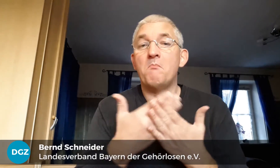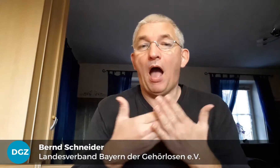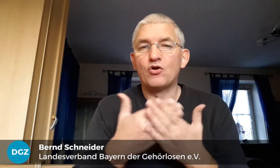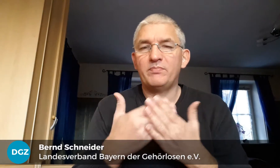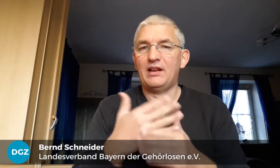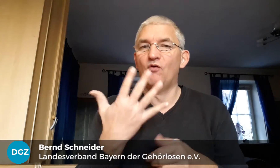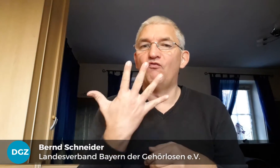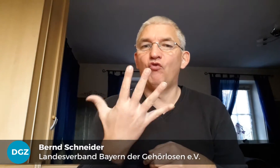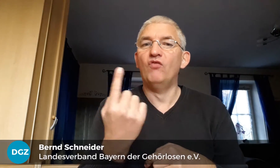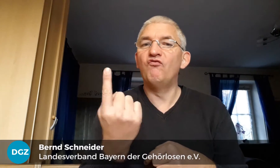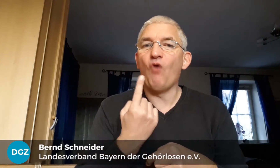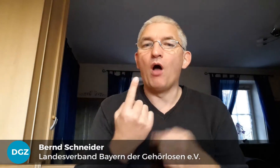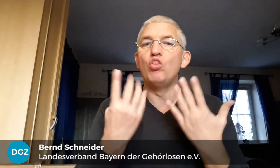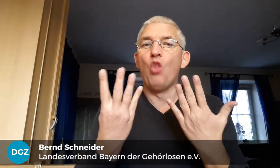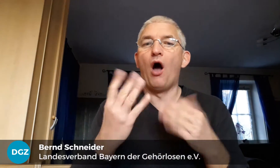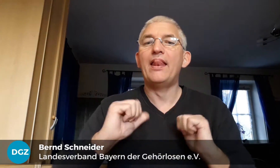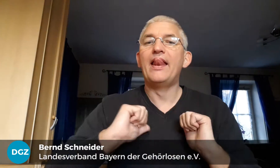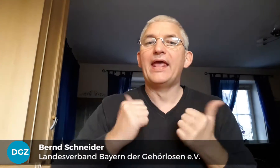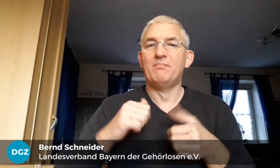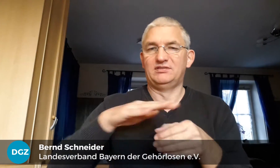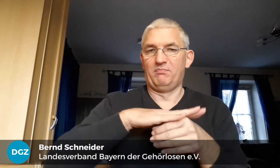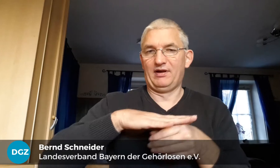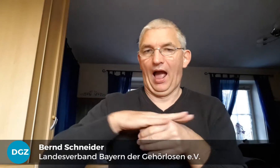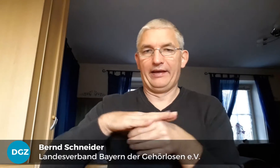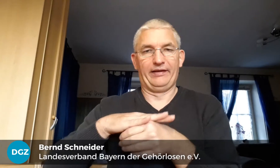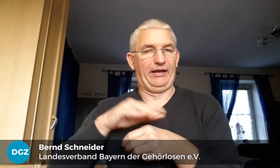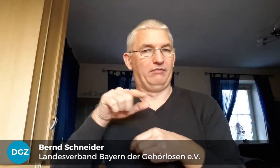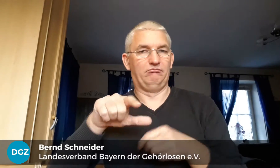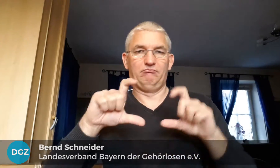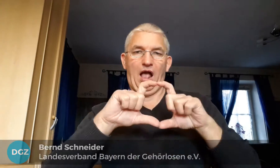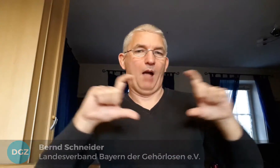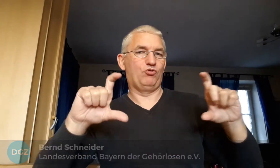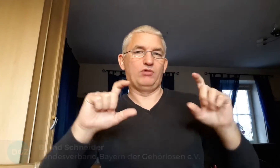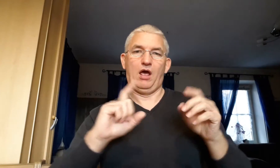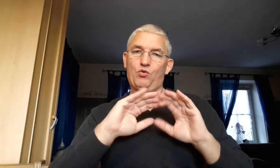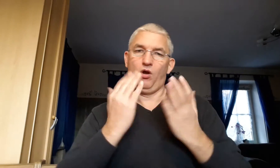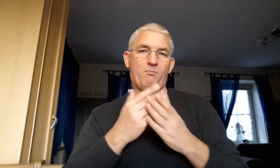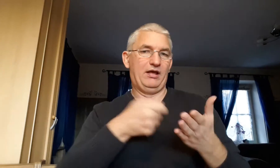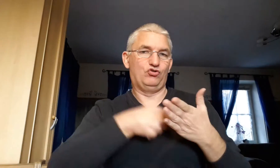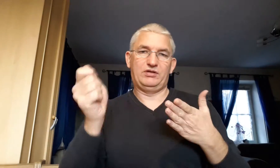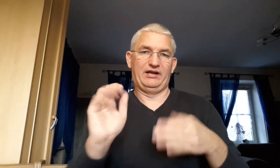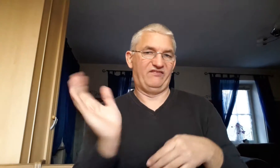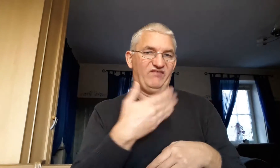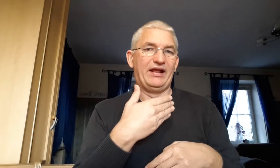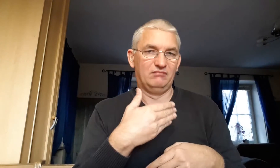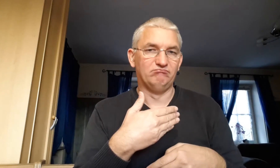Zum Beispiel die fünf von neun Lebensbereichen, dieser Absatz wurde komplett gestrichen.